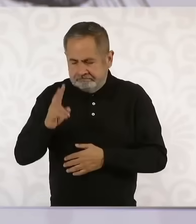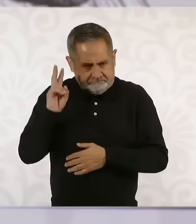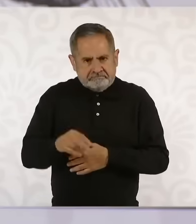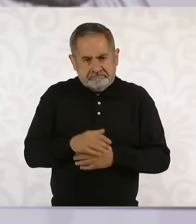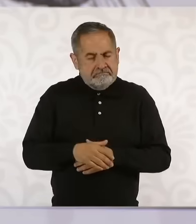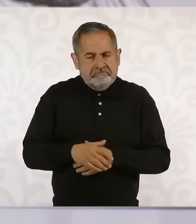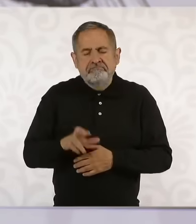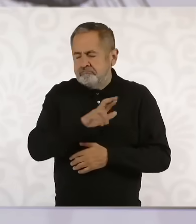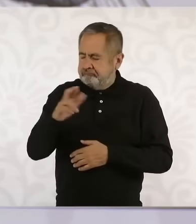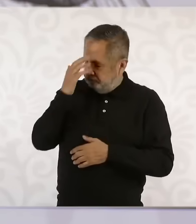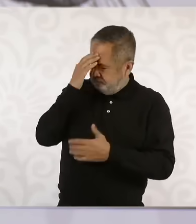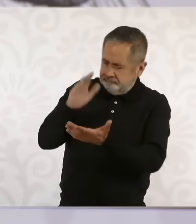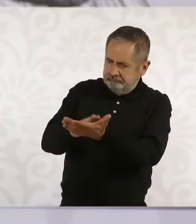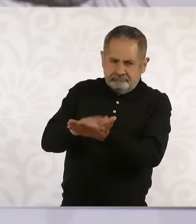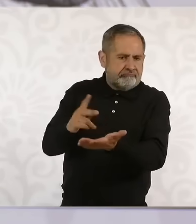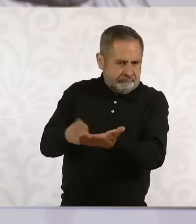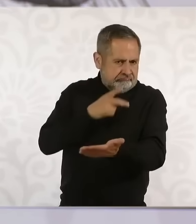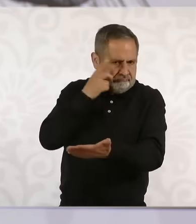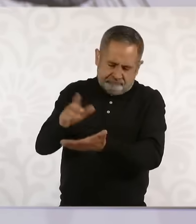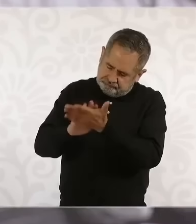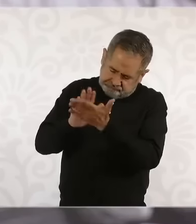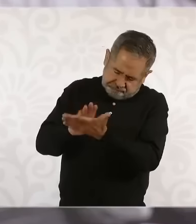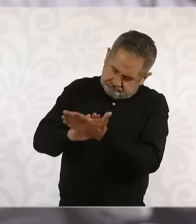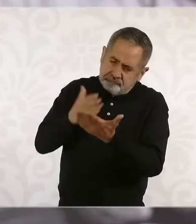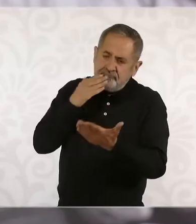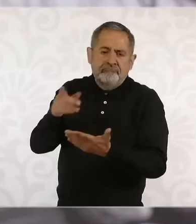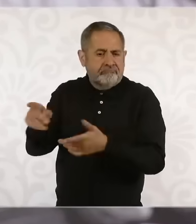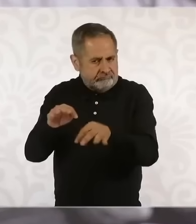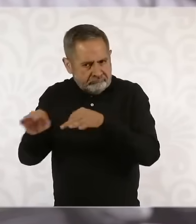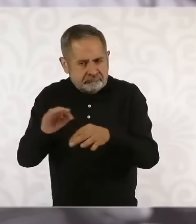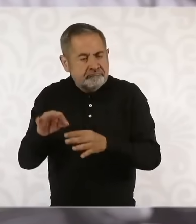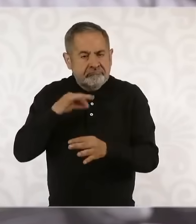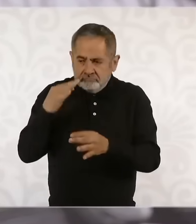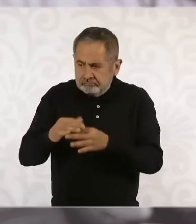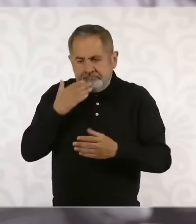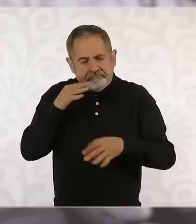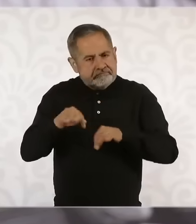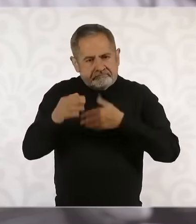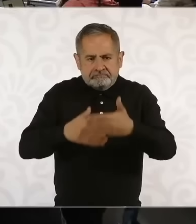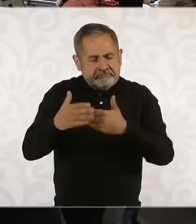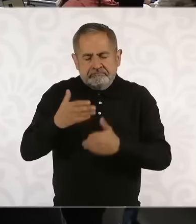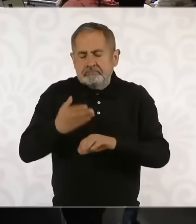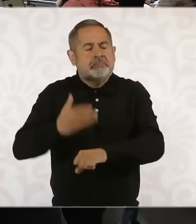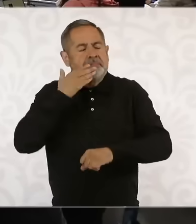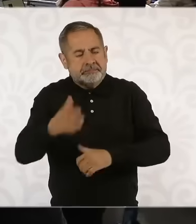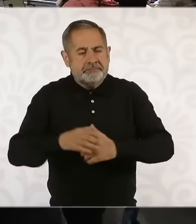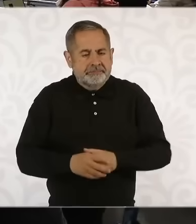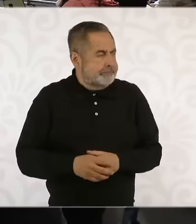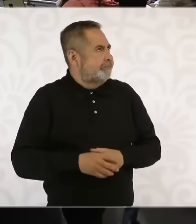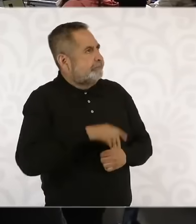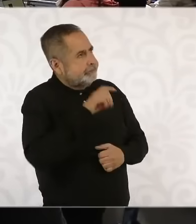un reconocimiento a su trabajo y a que han hecho muy bien las cosas. Bien, también preguntarle,